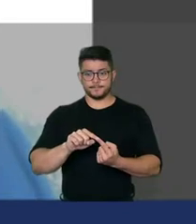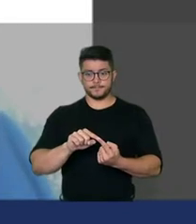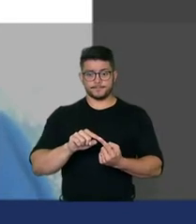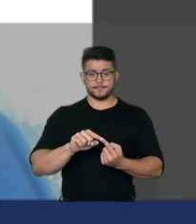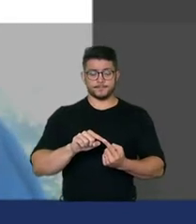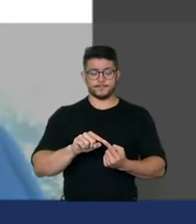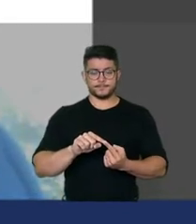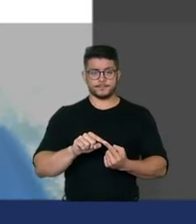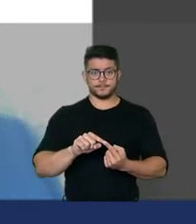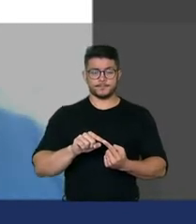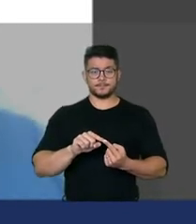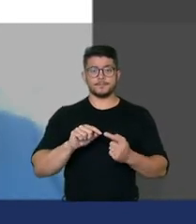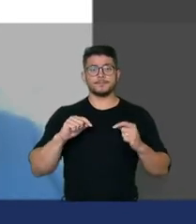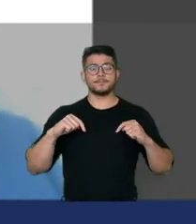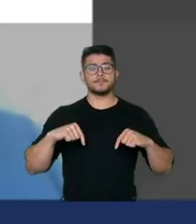OBJETIVO DA MINHA FALA DESTA TRIBUNA VIRTUAL DA CÂMARA